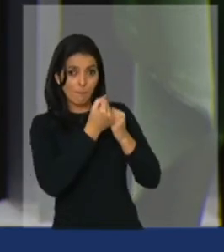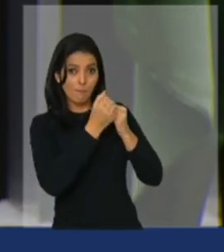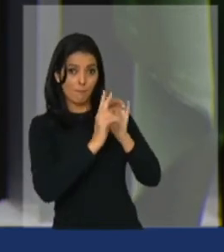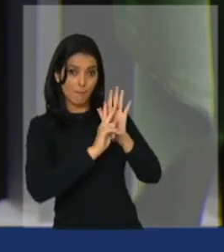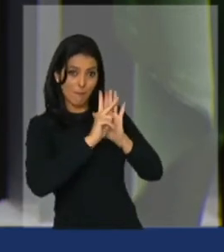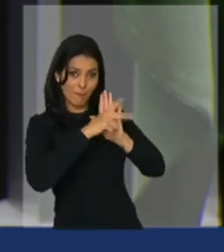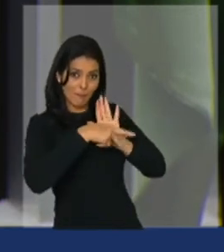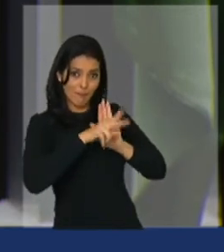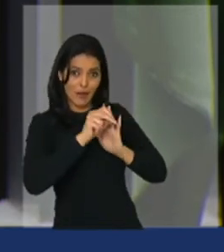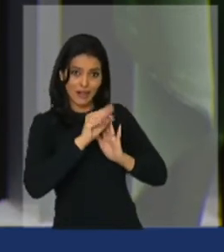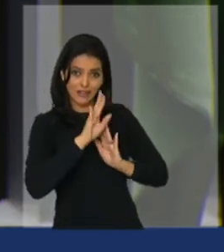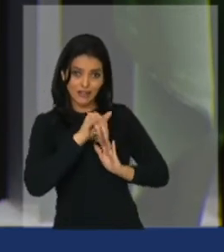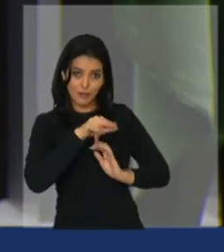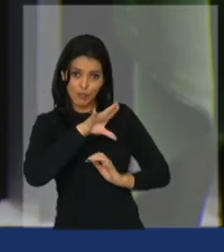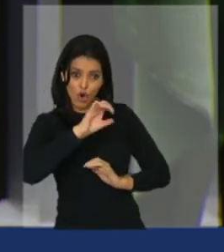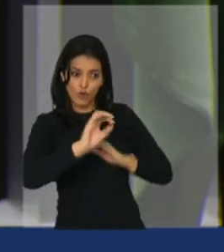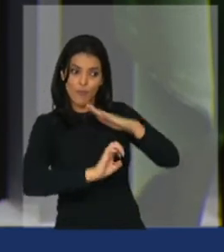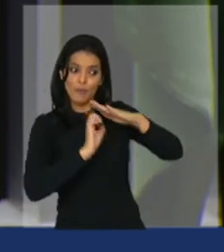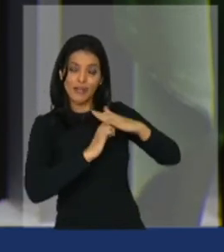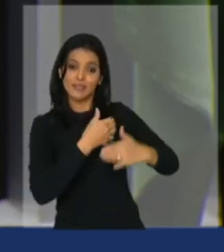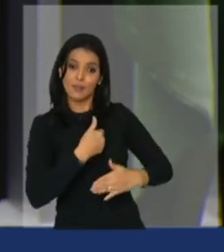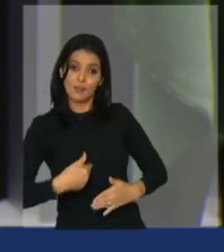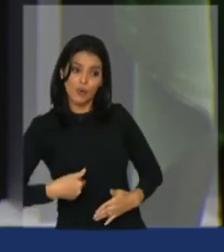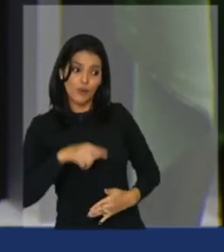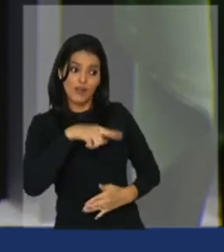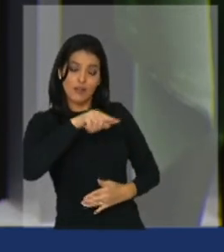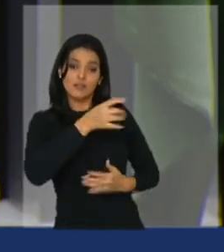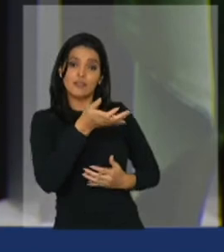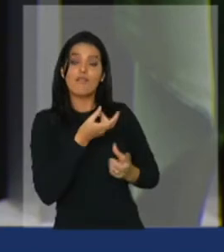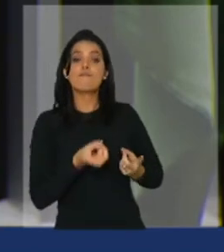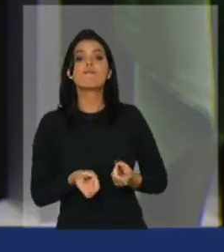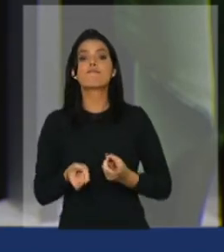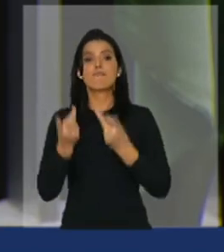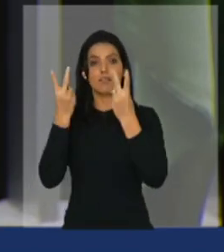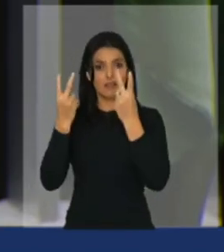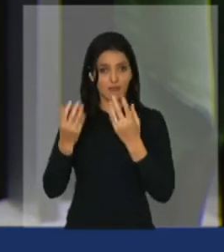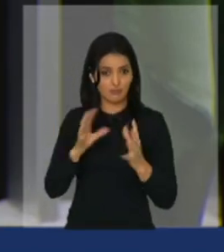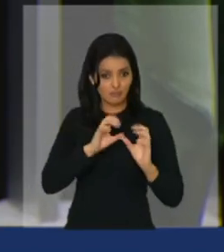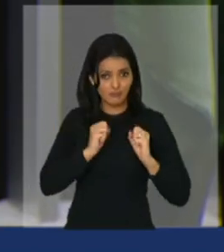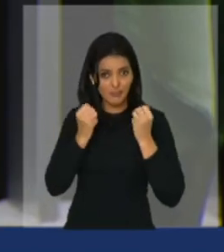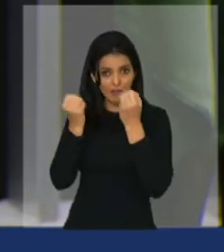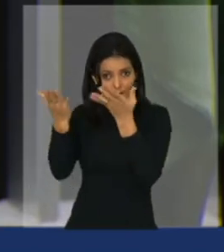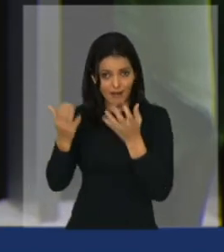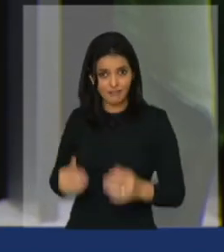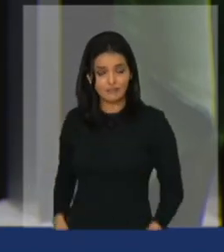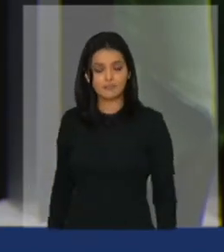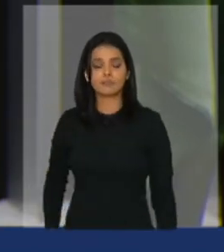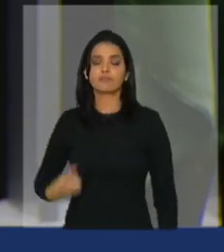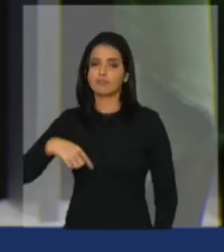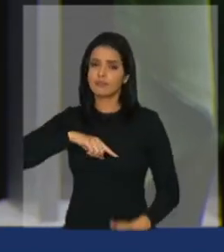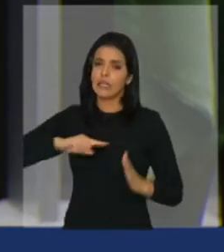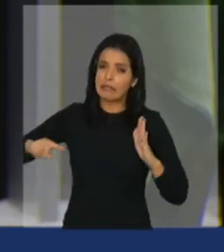PROPAGAR MENTIRAS, E ISSO QUE ESTÁ ACONTECENDO. OUTRA QUESTÃO QUE ESTAMOS AQUI A DENUNCIAR O TEMPO INTEIRO, É ESTA HISTÓRIA QUE INTERESSE